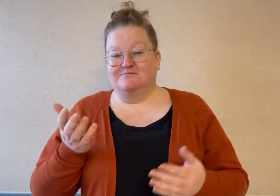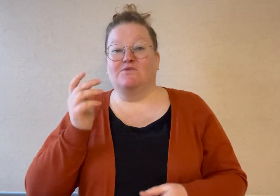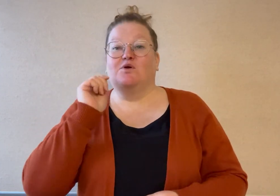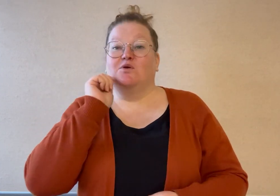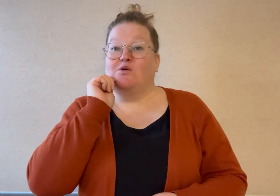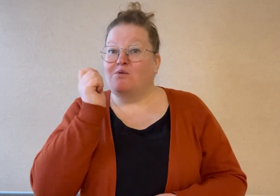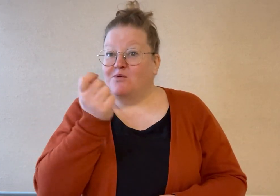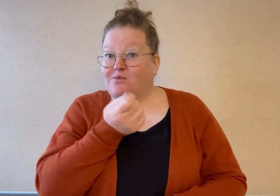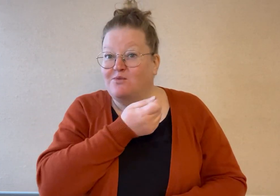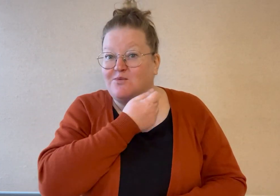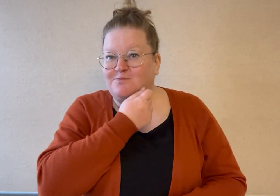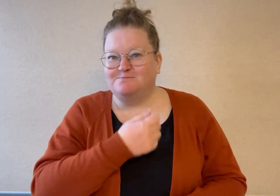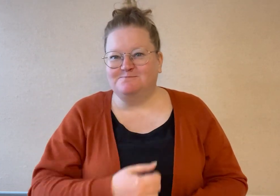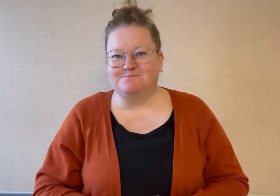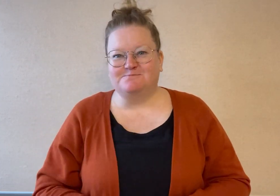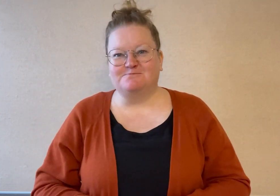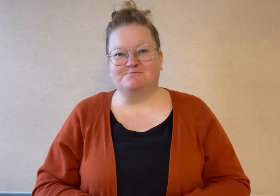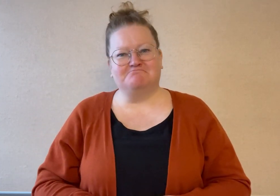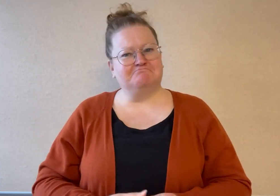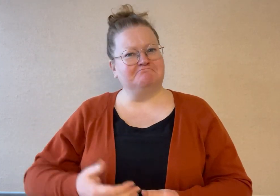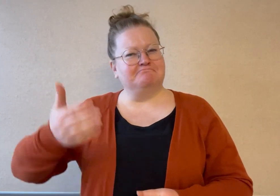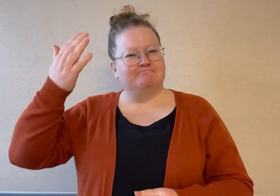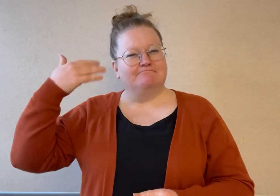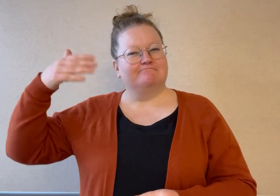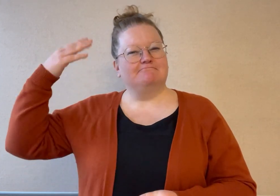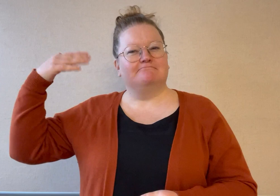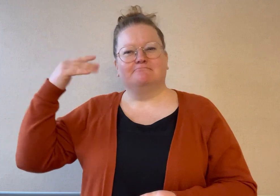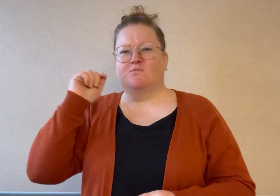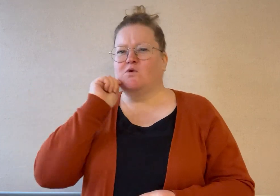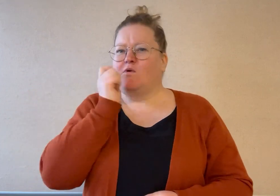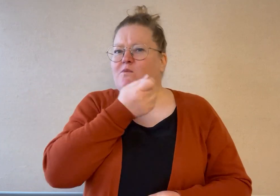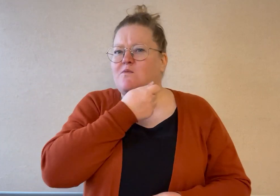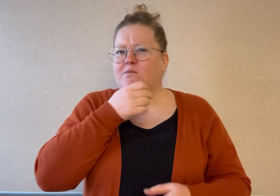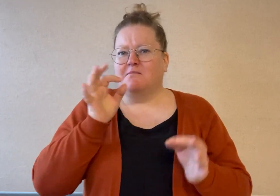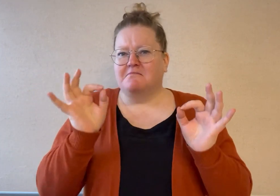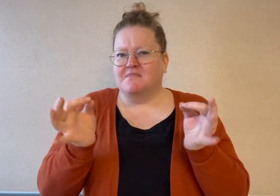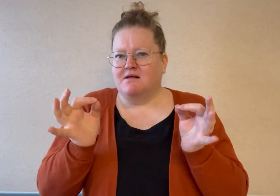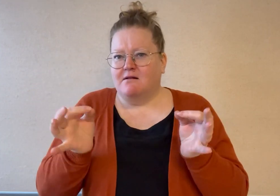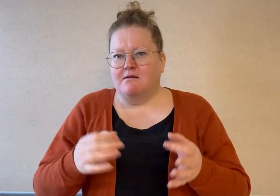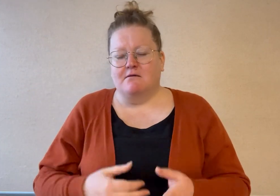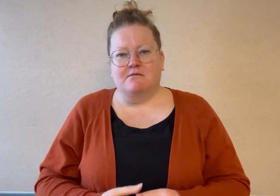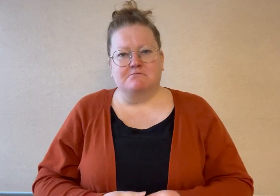Joulu. Miten ennen vanhaan vietettiin joulua?